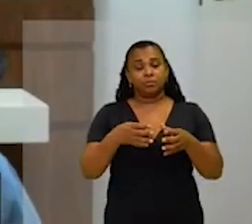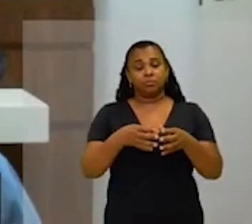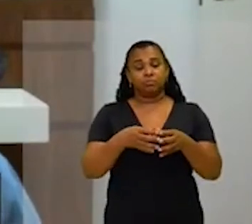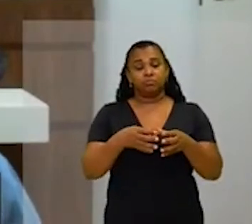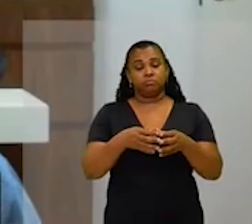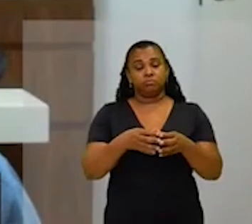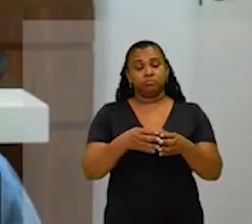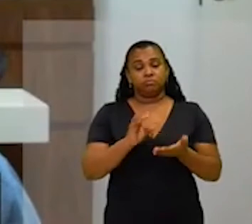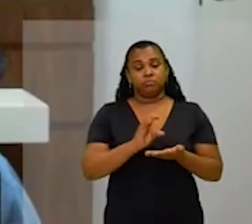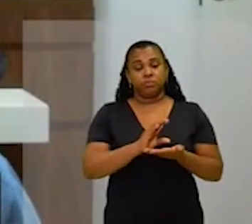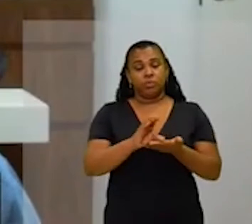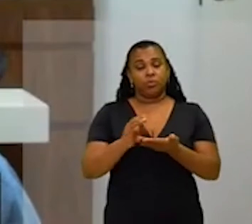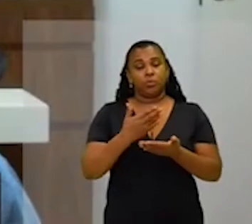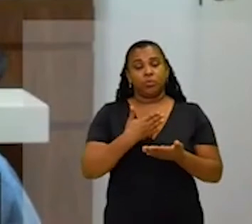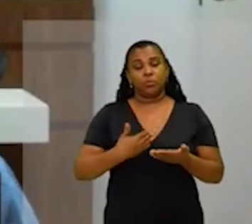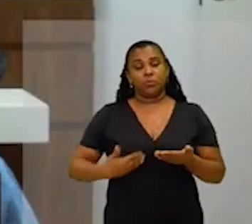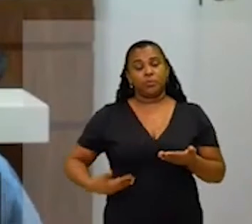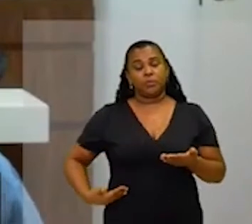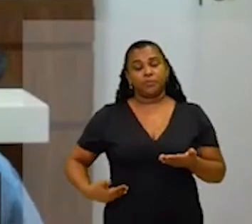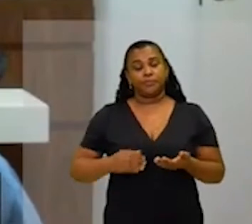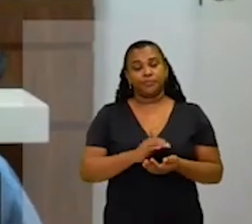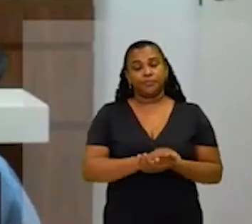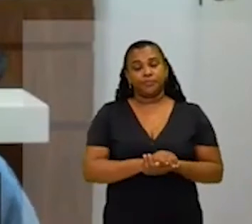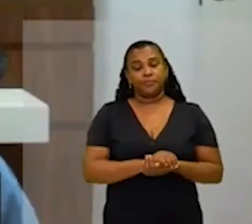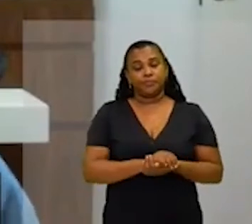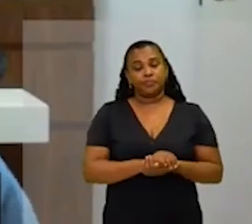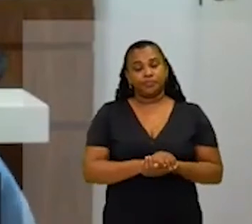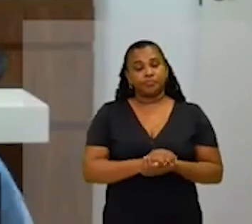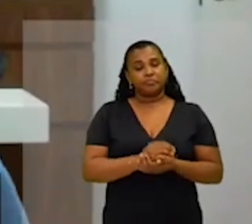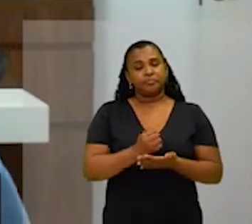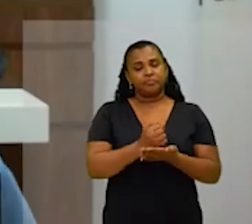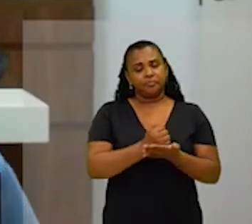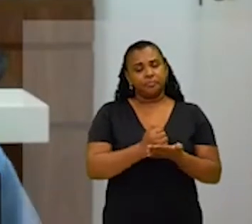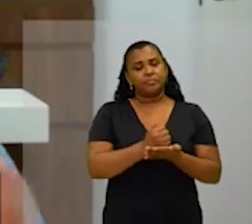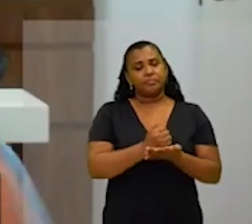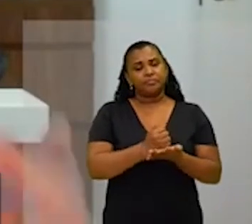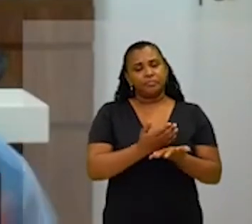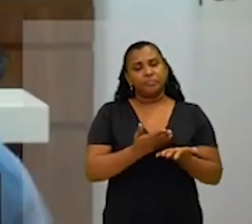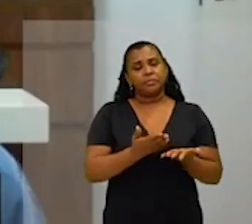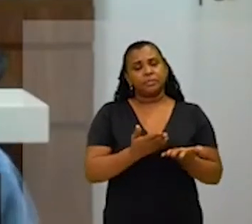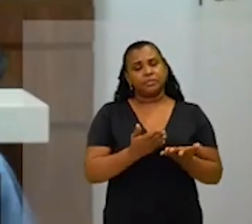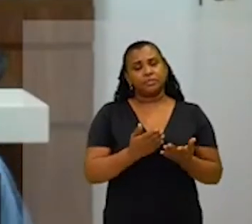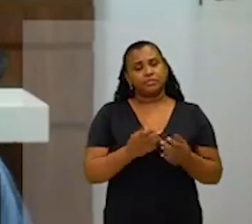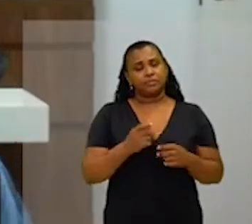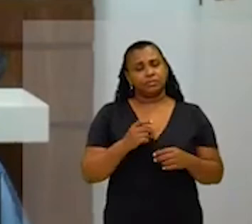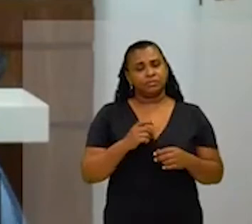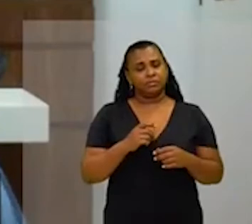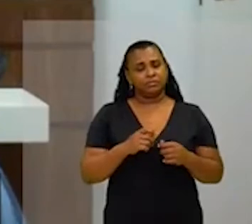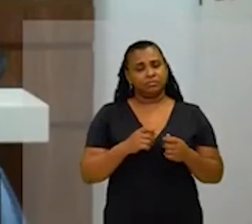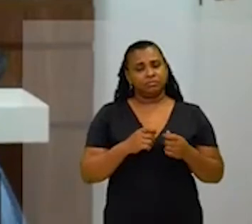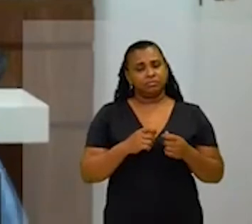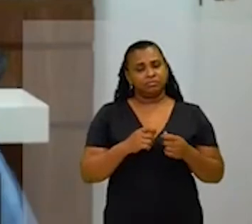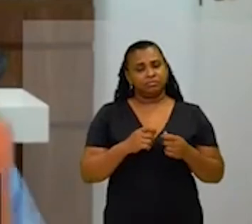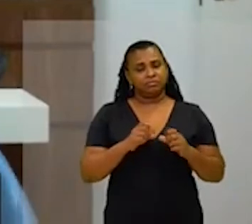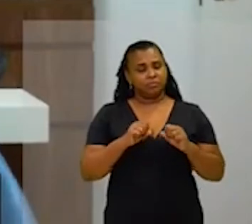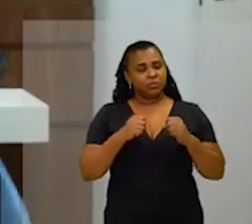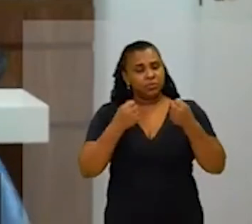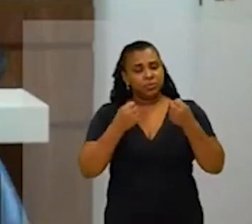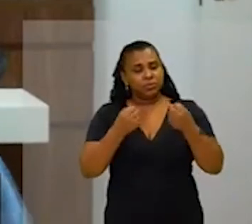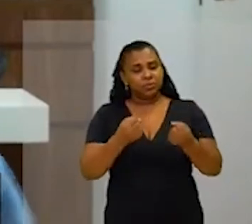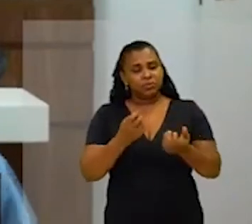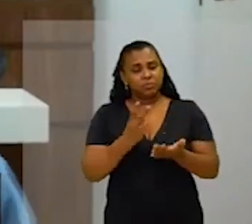e aqui basicamente a letra não tentativa reativa de manter o status quo mas ao fazer isso eu